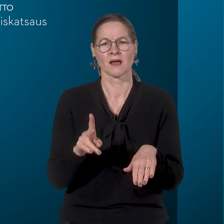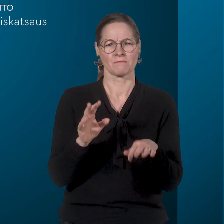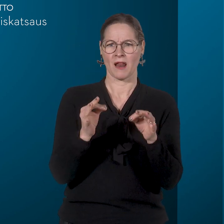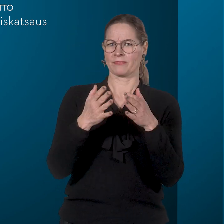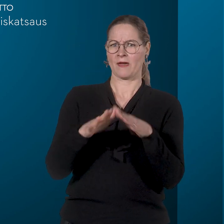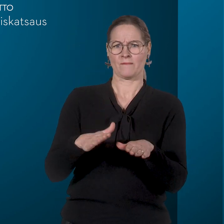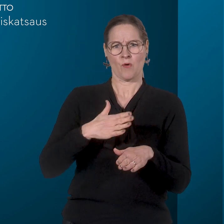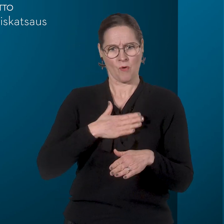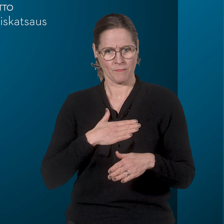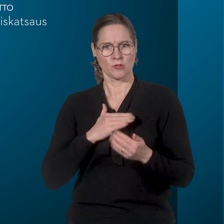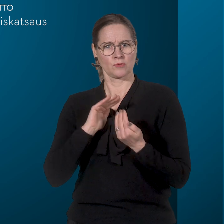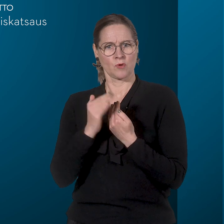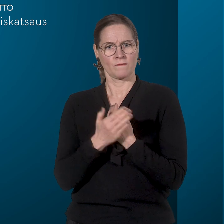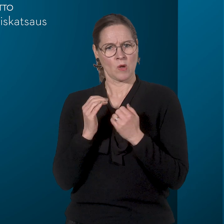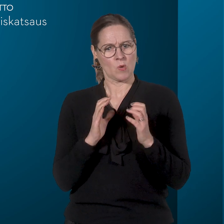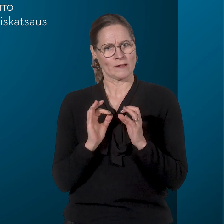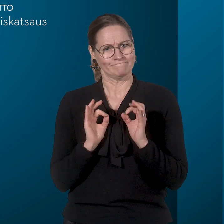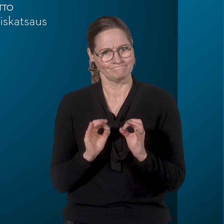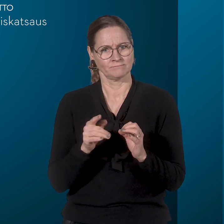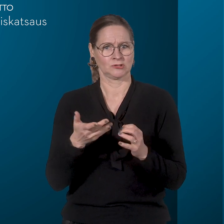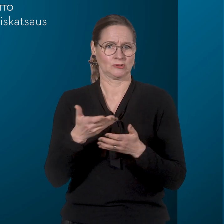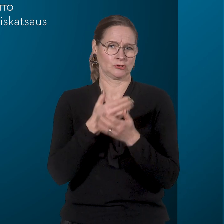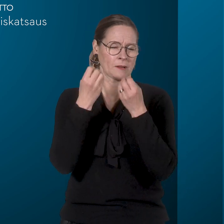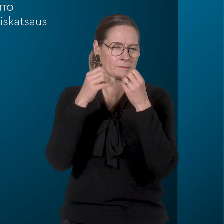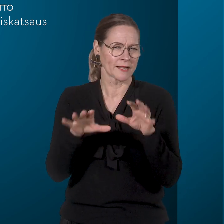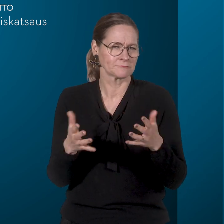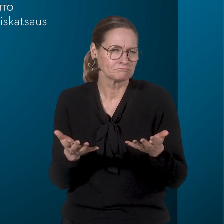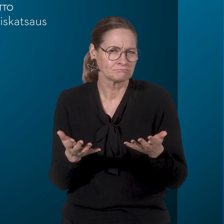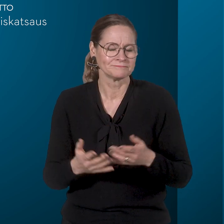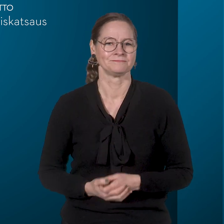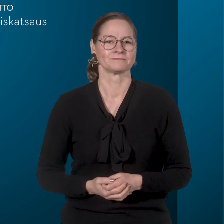Entä millä tavoin omasta turvallisuudestaan voi huolehtia somessa?